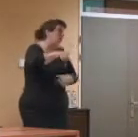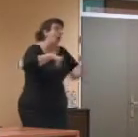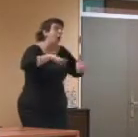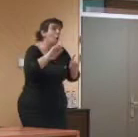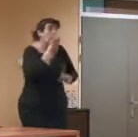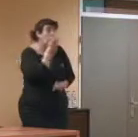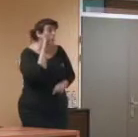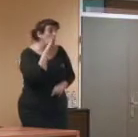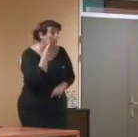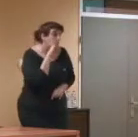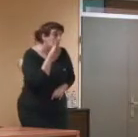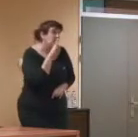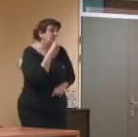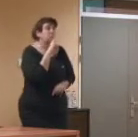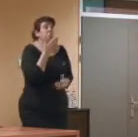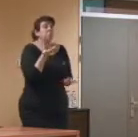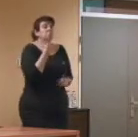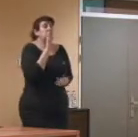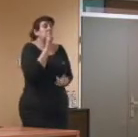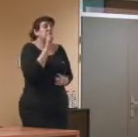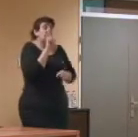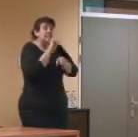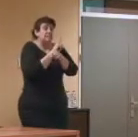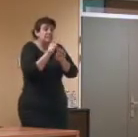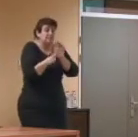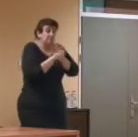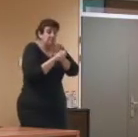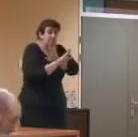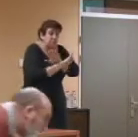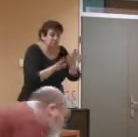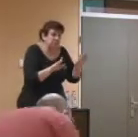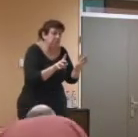de estafa, y no por todos los delitos de los que se le acusaba,